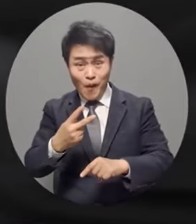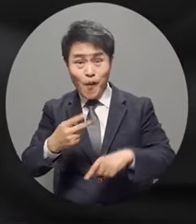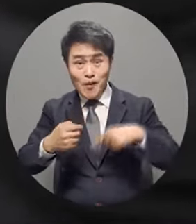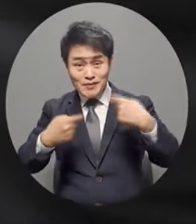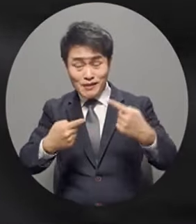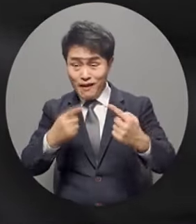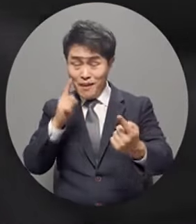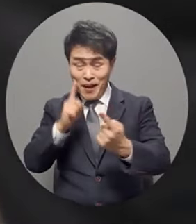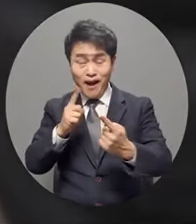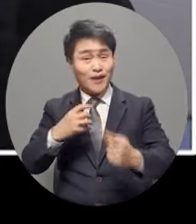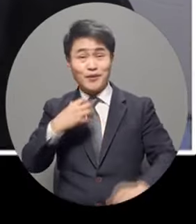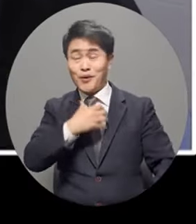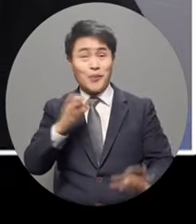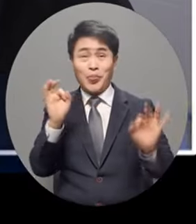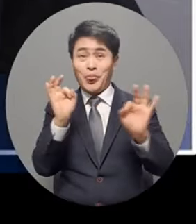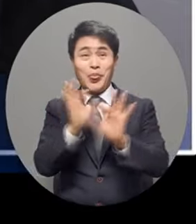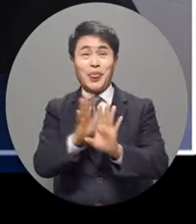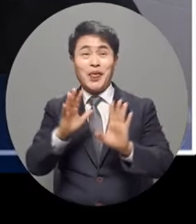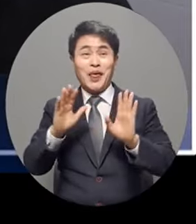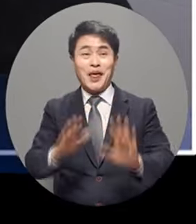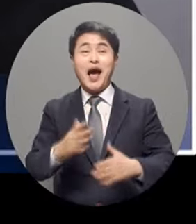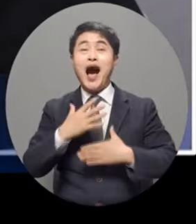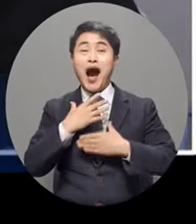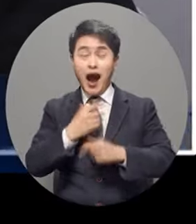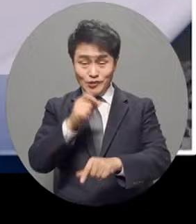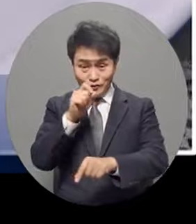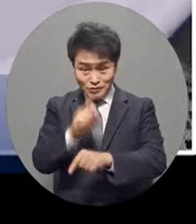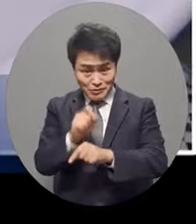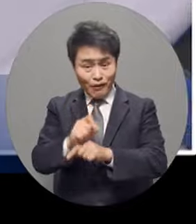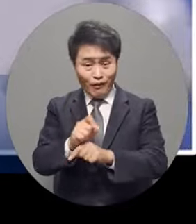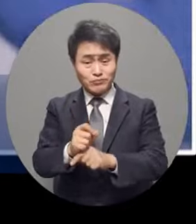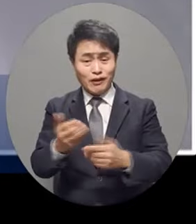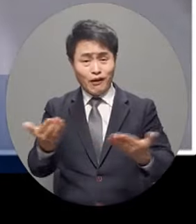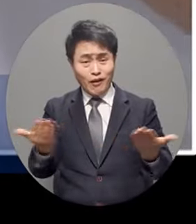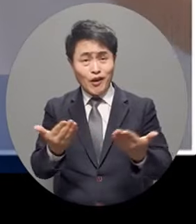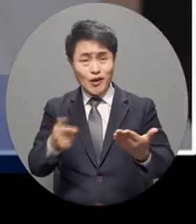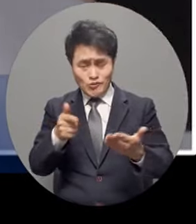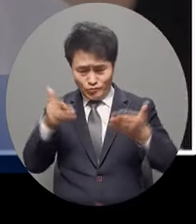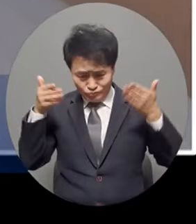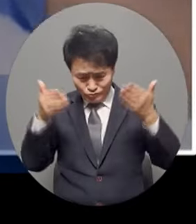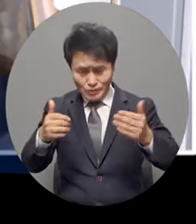정규직에 된 뒤로는 새해 맞이에 걱정이없어졌습니다. (인터뷰) 안정돼 있으니까 당연히 일을 여기만 집중하게 되죠.